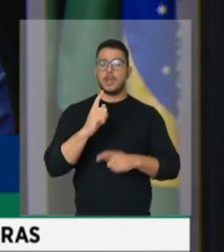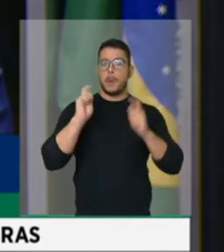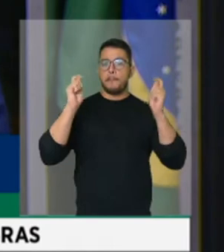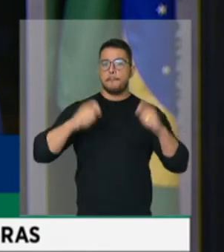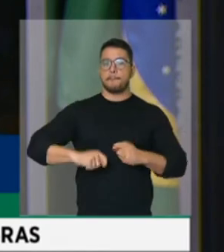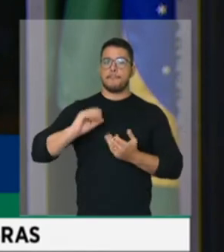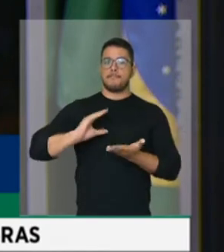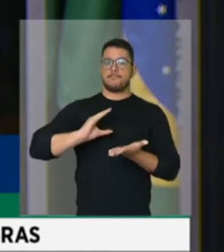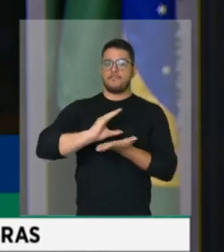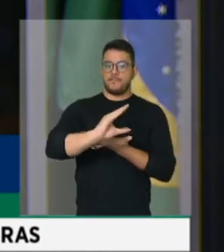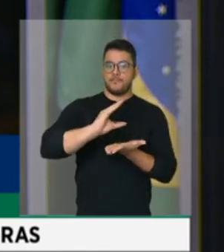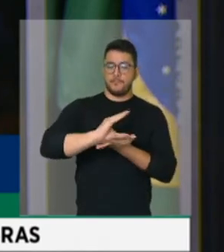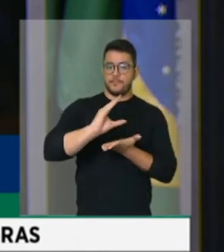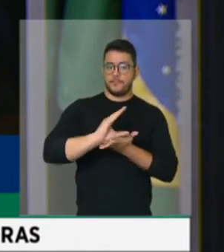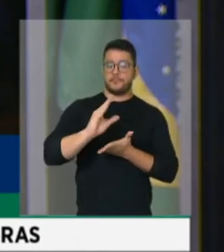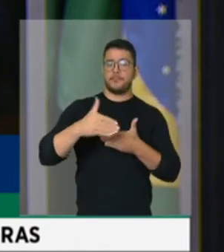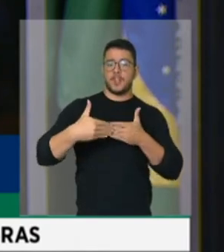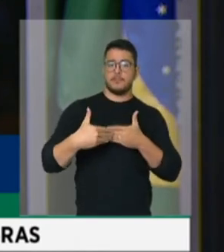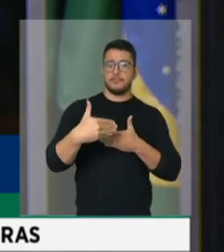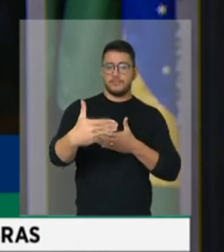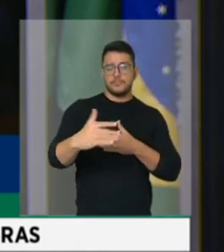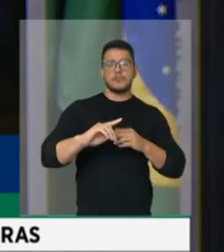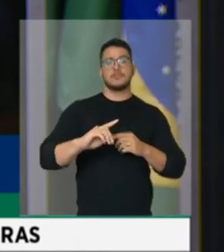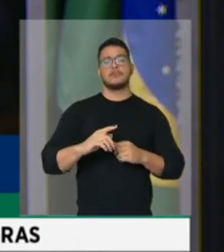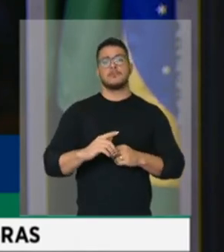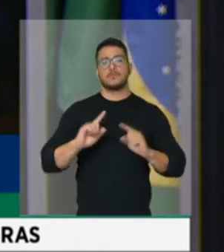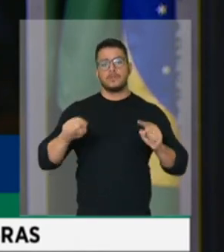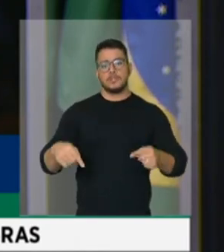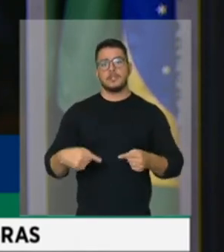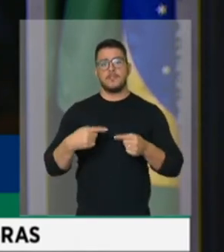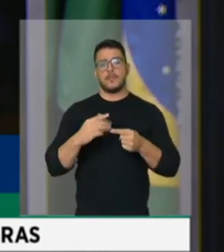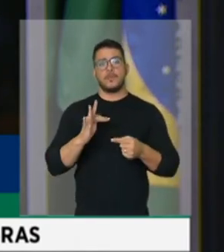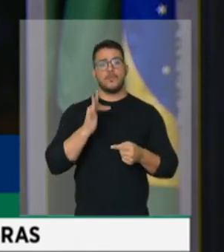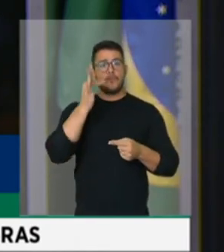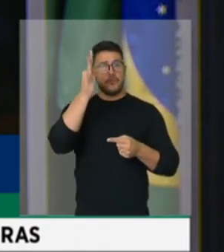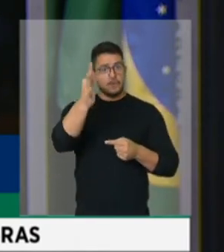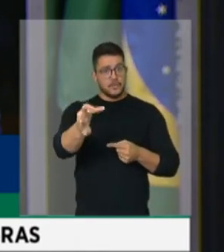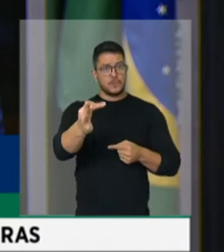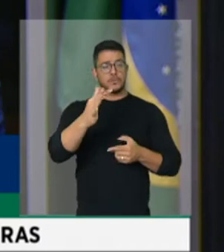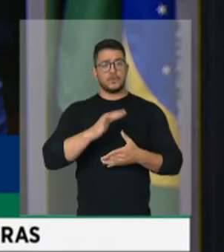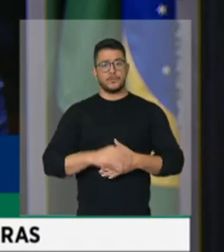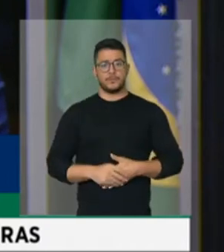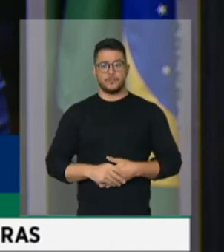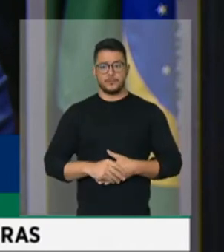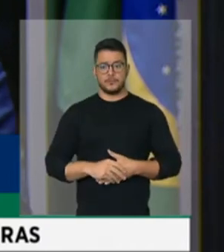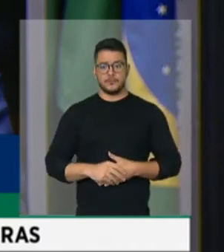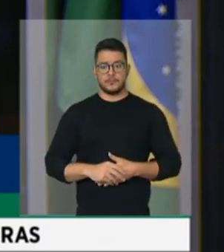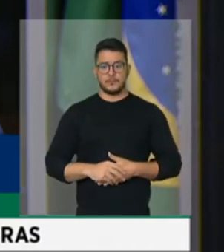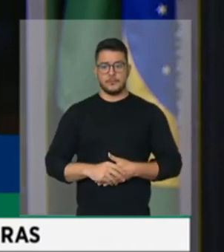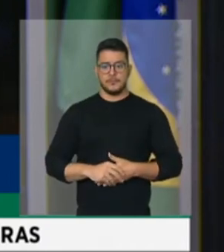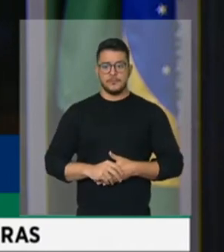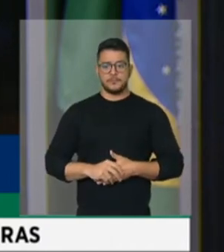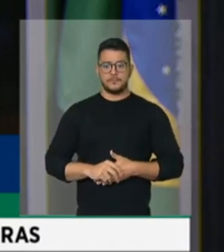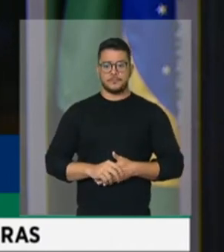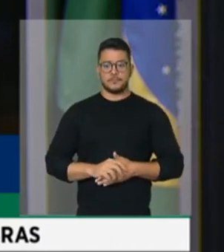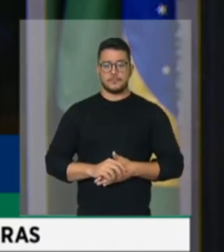CHAMA TECNICAMENTE NO MERCADO DE UM IPO DE AÇÕES DA EMPRESA. O LANÇAMENTO DE NOVAS AÇÕES PARA CAPITALIZAR